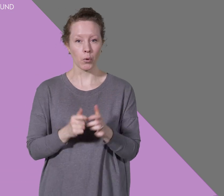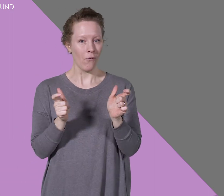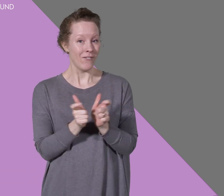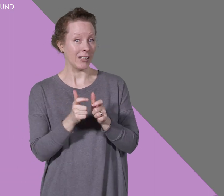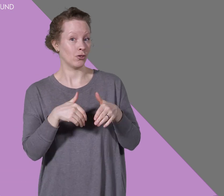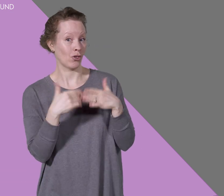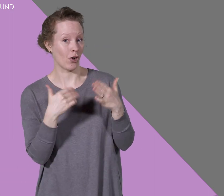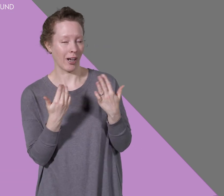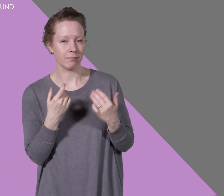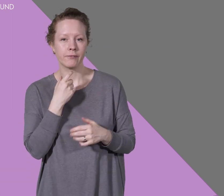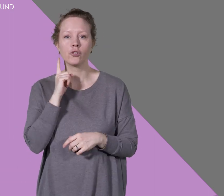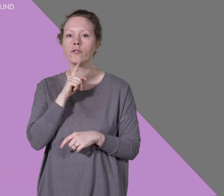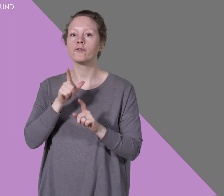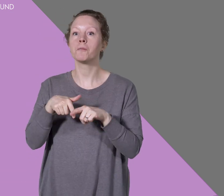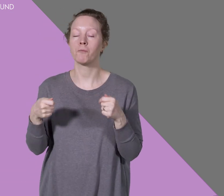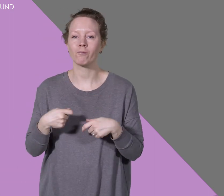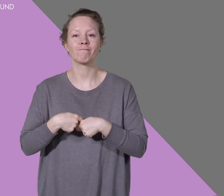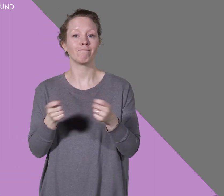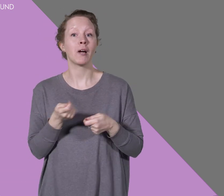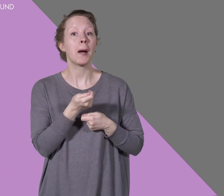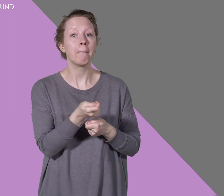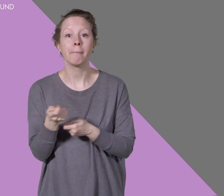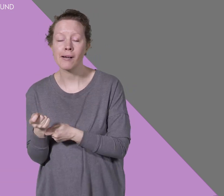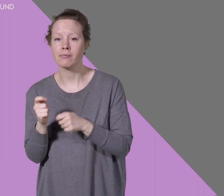På föreningsdagarna lanserade Finlands Dövas Förbund kampanjen -